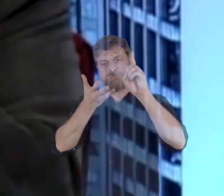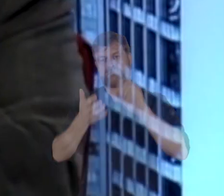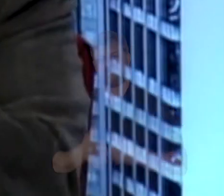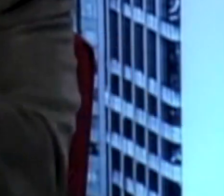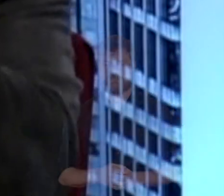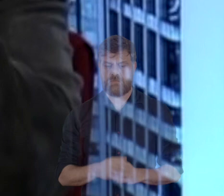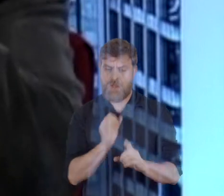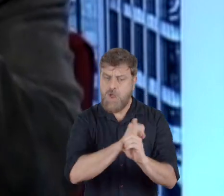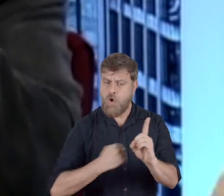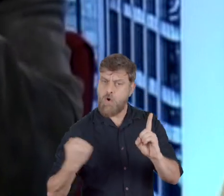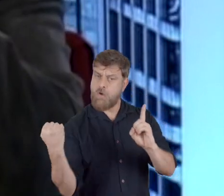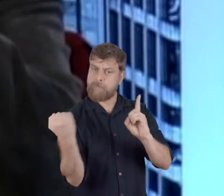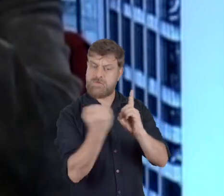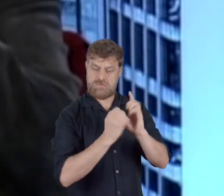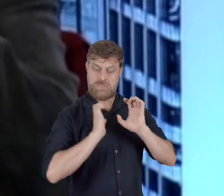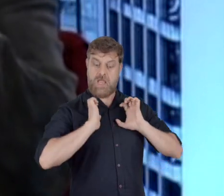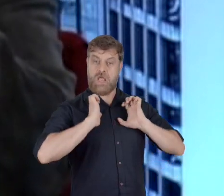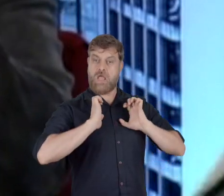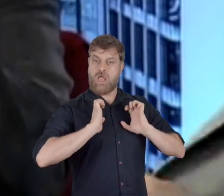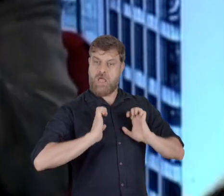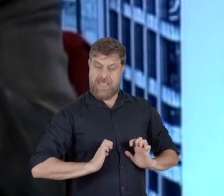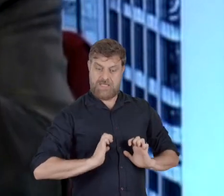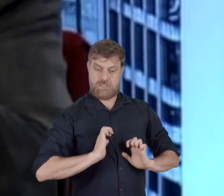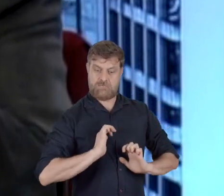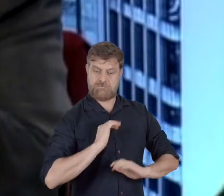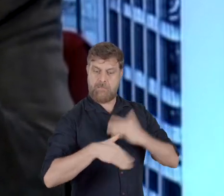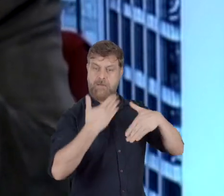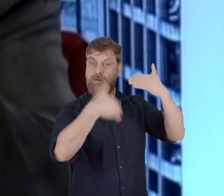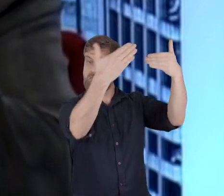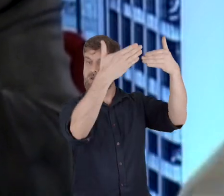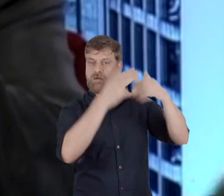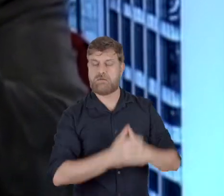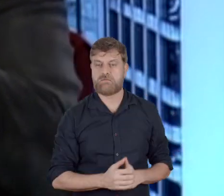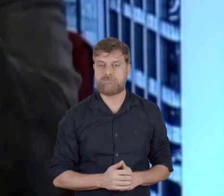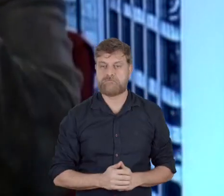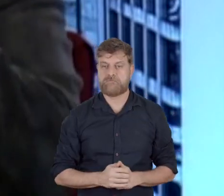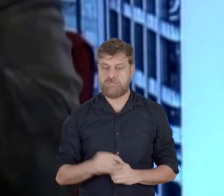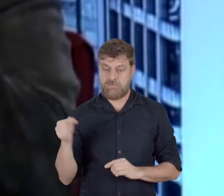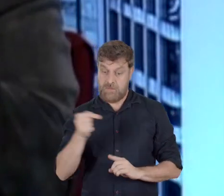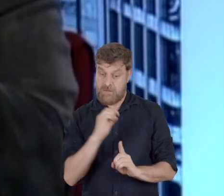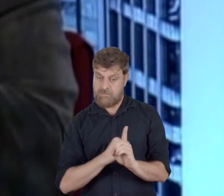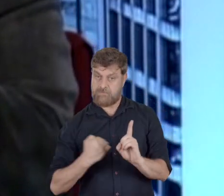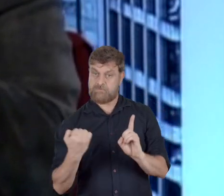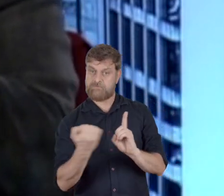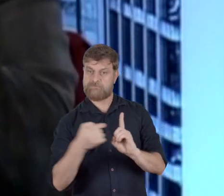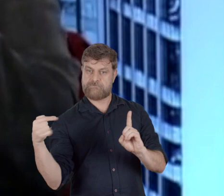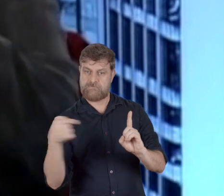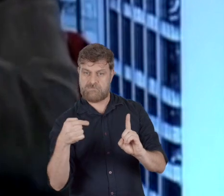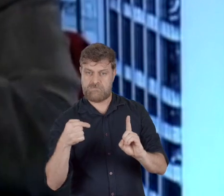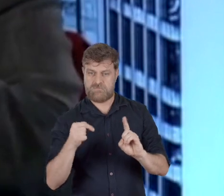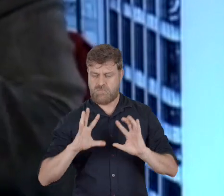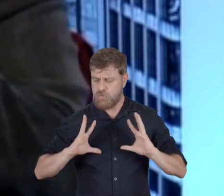Uma sociedade eticamente desenvolvida é uma sociedade em que todos,